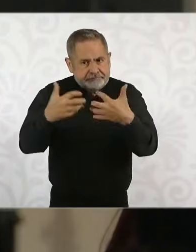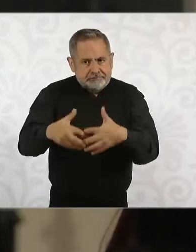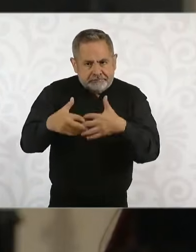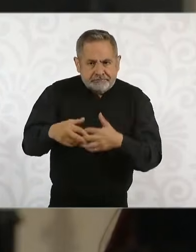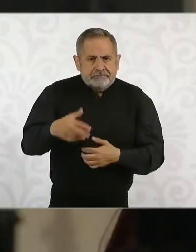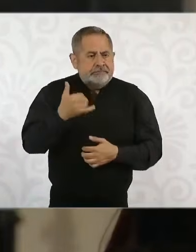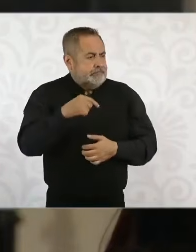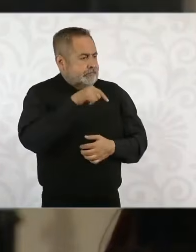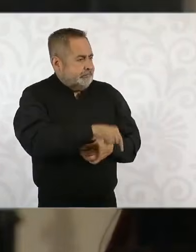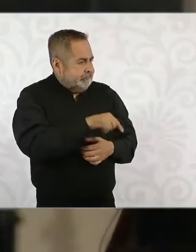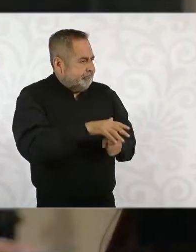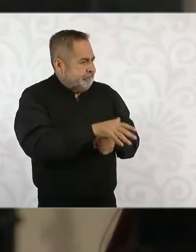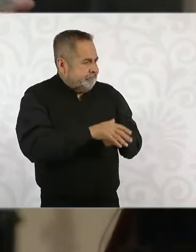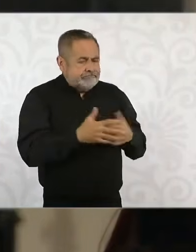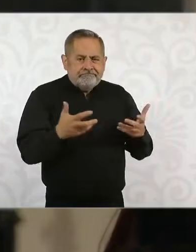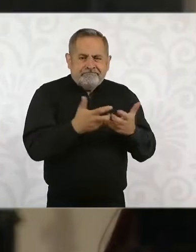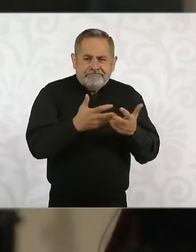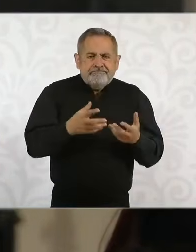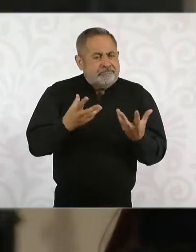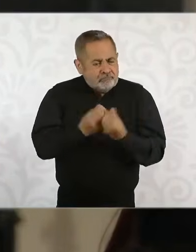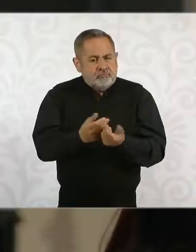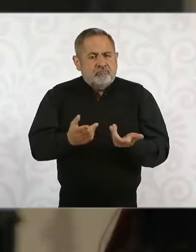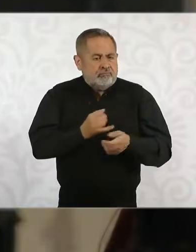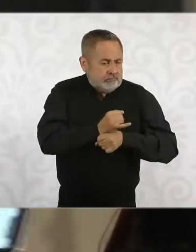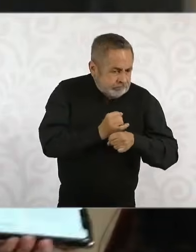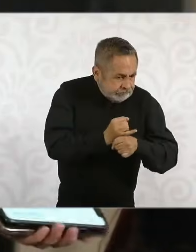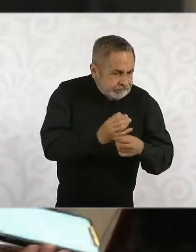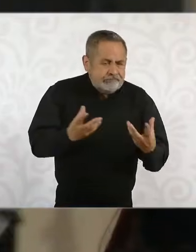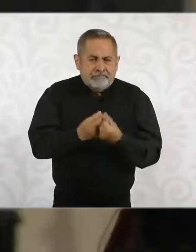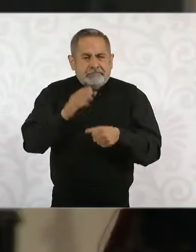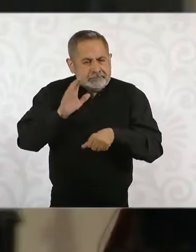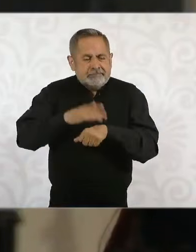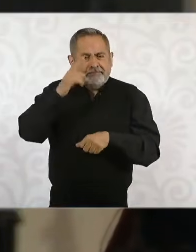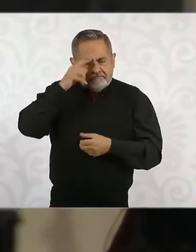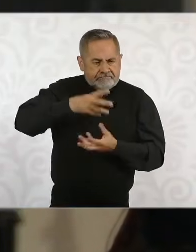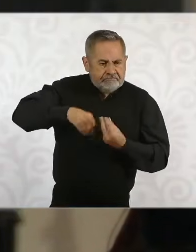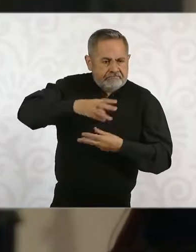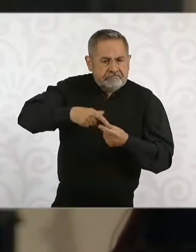con los dispositivos médicos, con la investigación para que sean sostenibles a lo largo del del